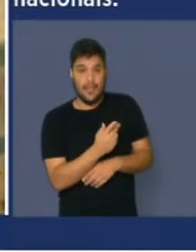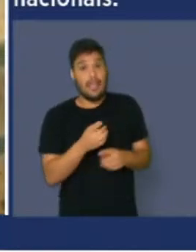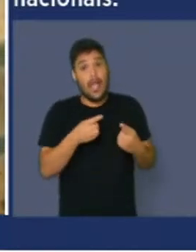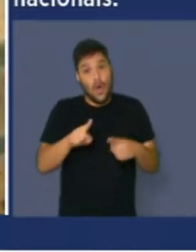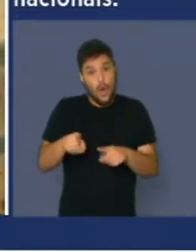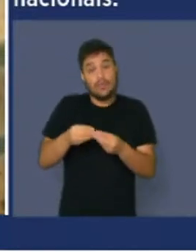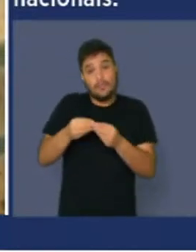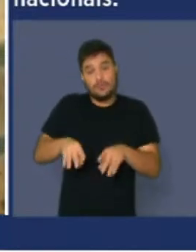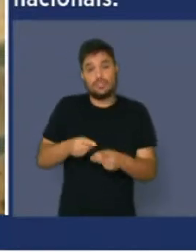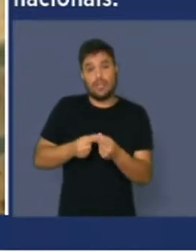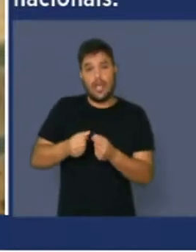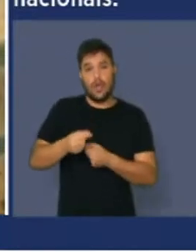S. AGORA, O QUE É QUE ACONTECE QUANDO O DÓLAR SOBE